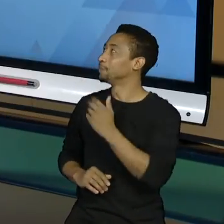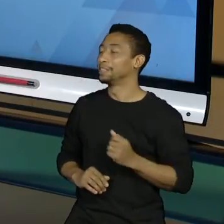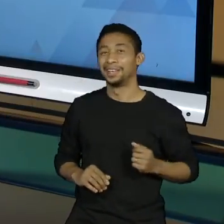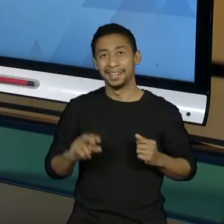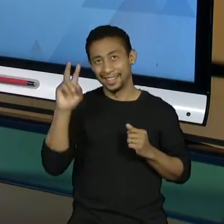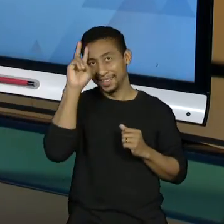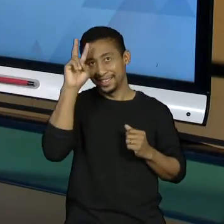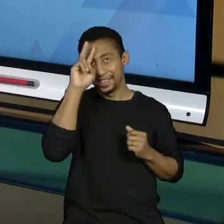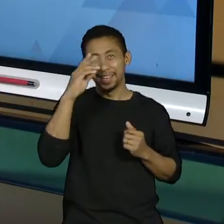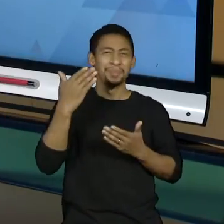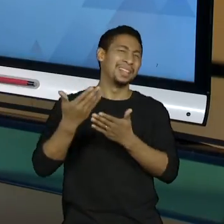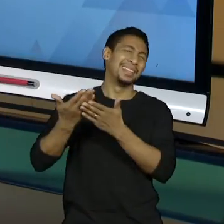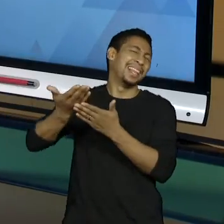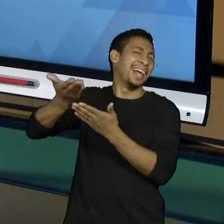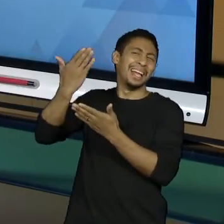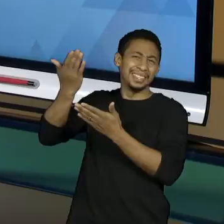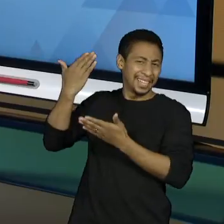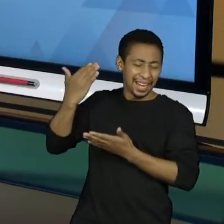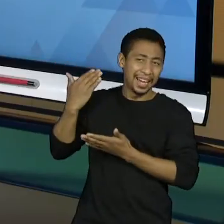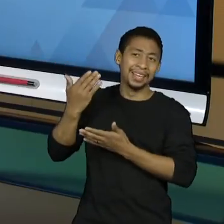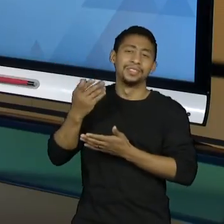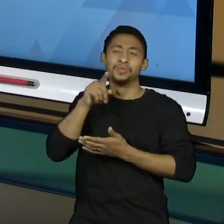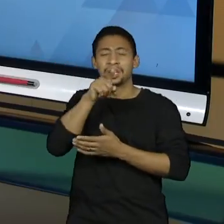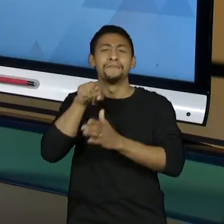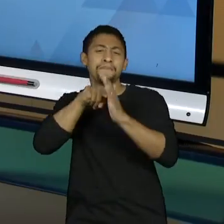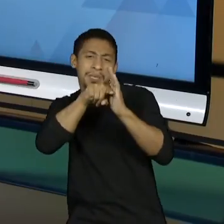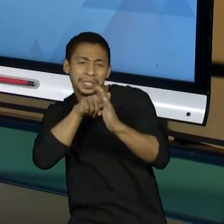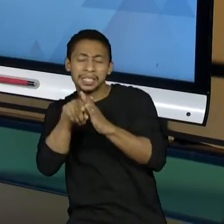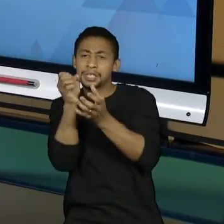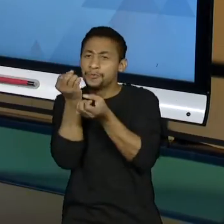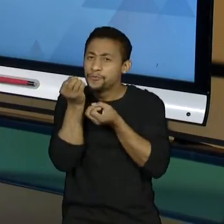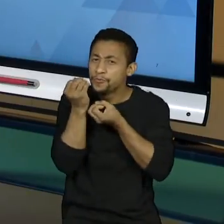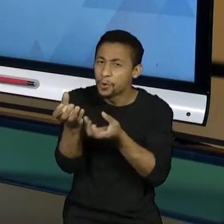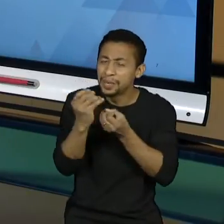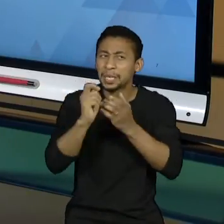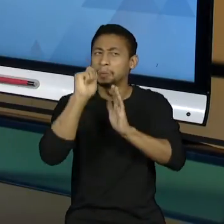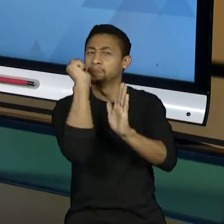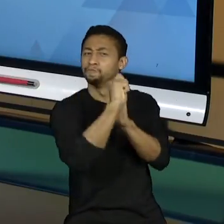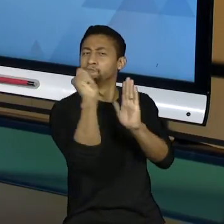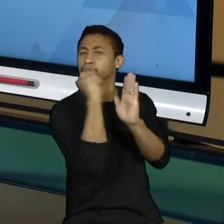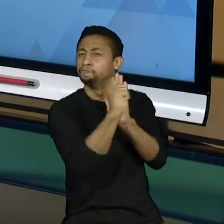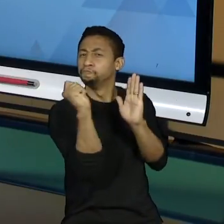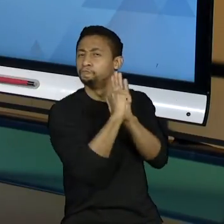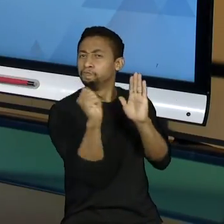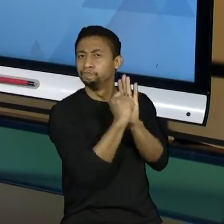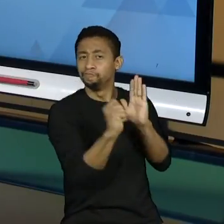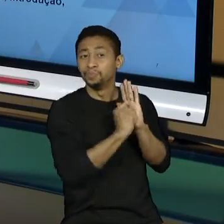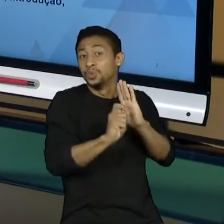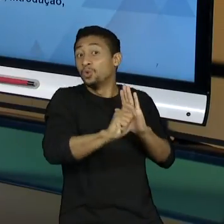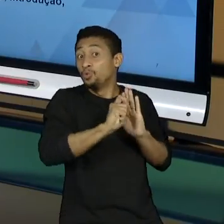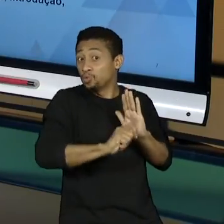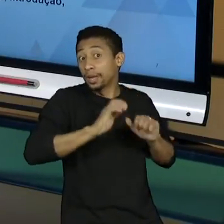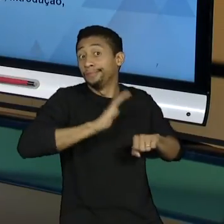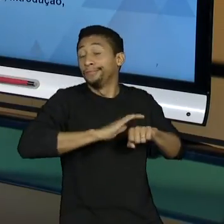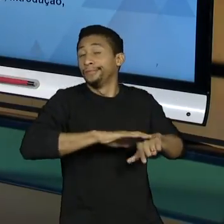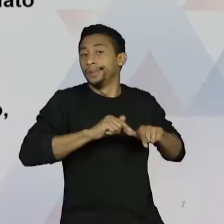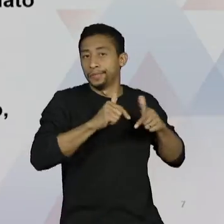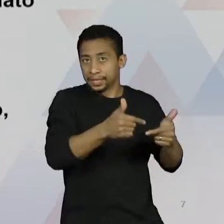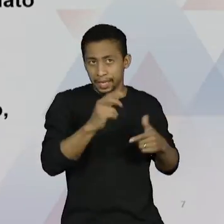PROTÓTIPO? A GENTE CONVERSOU EM ALGUNS ENCONTROS ATRÁS SOBRE UMA LISTA DO QUE SERÁ FEITO, O QUE NÃO SERÁ FEITO. BOM, VOCÊ TINHA LÁ, PENSA NO